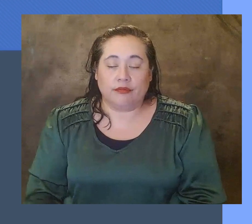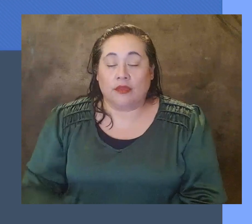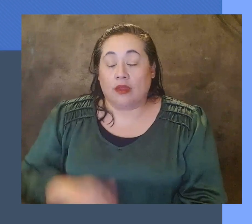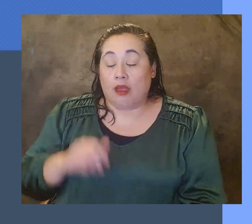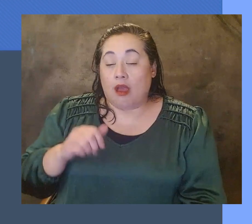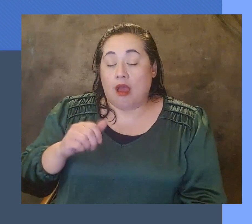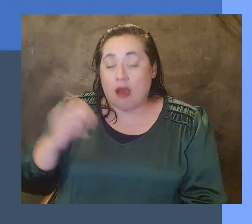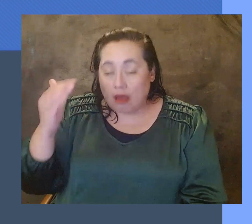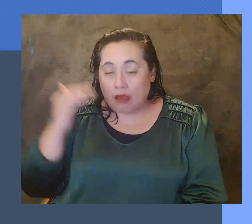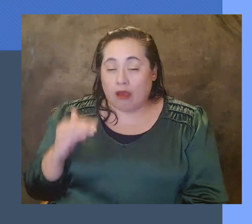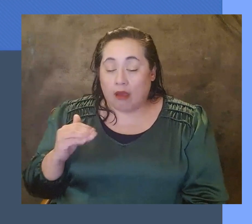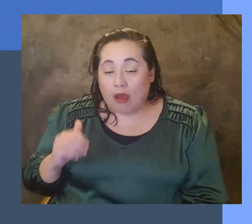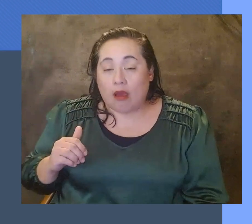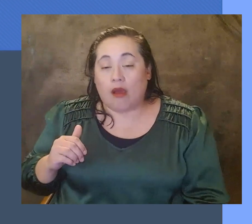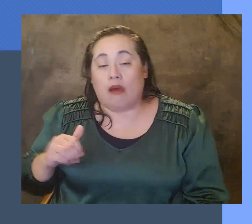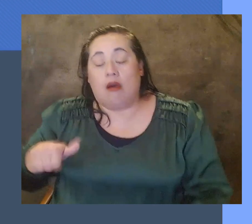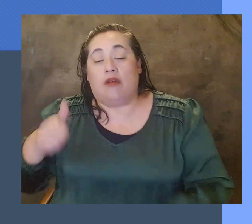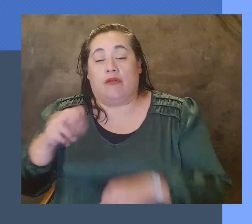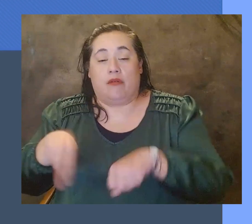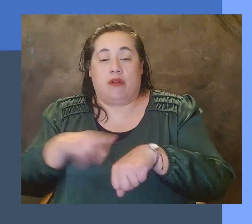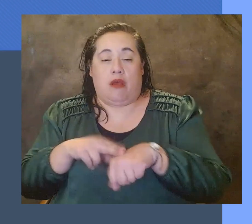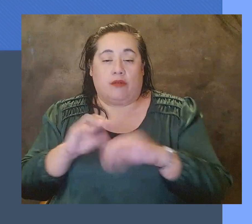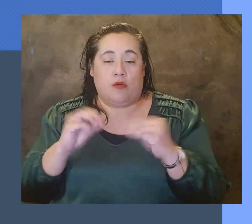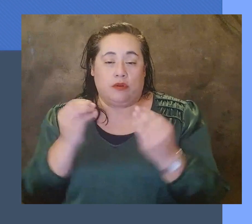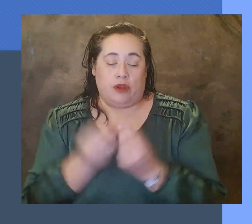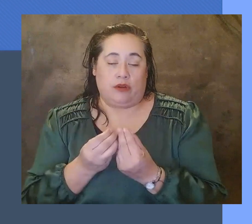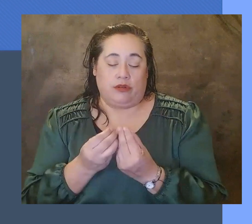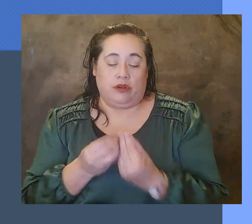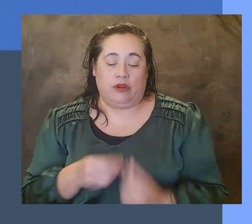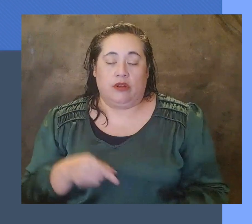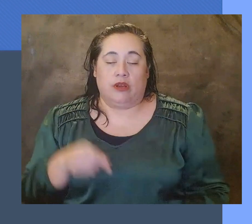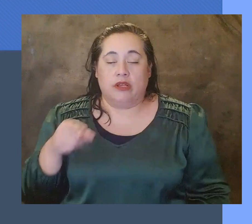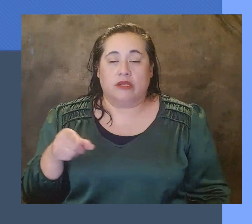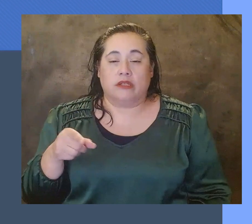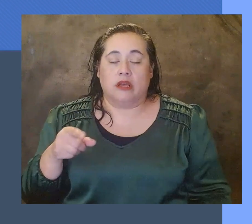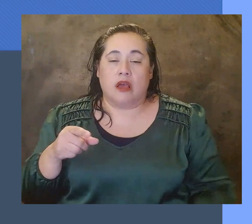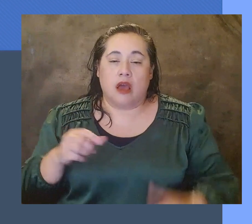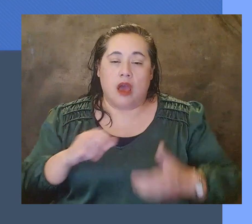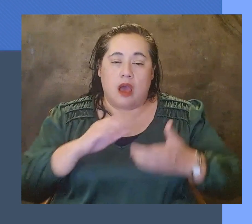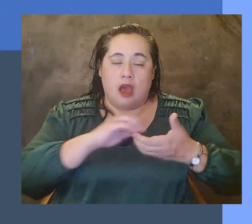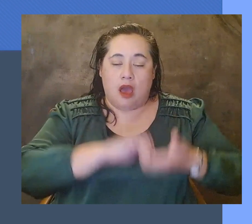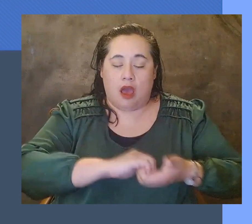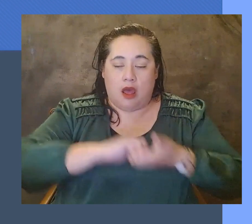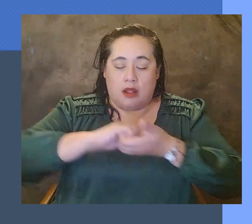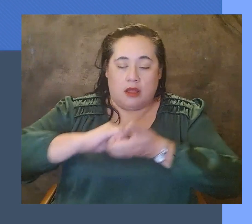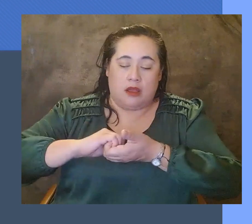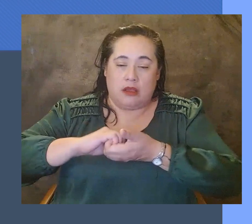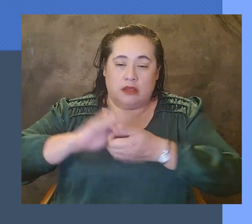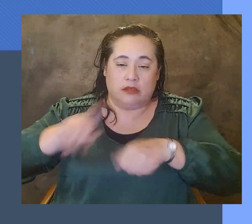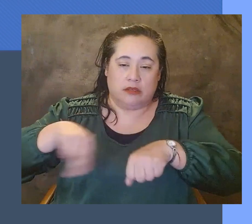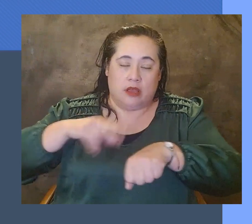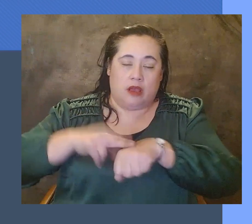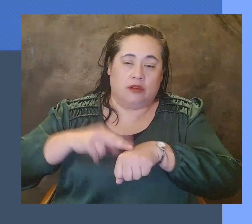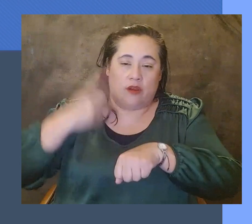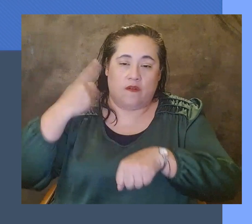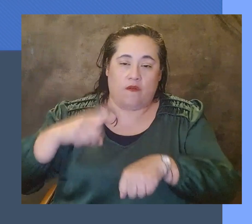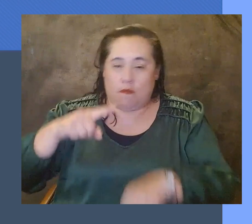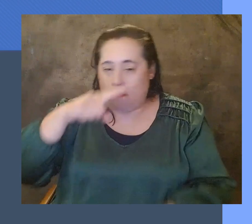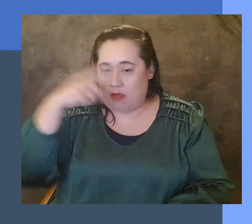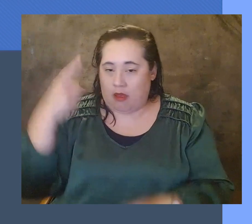Otra organización nacional. Qué es la alianza nacional de intérpretes negros